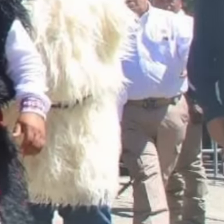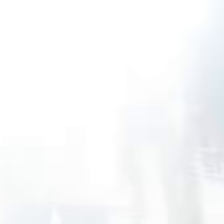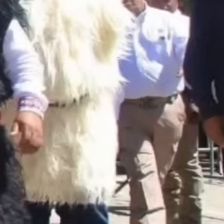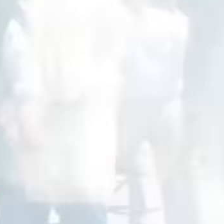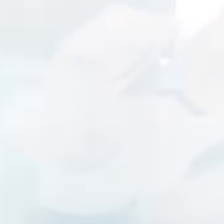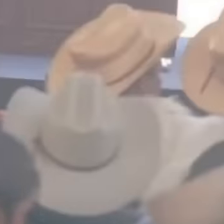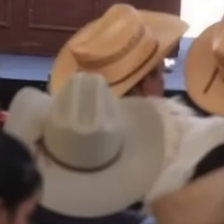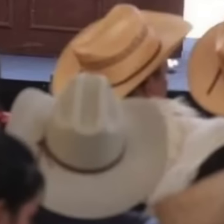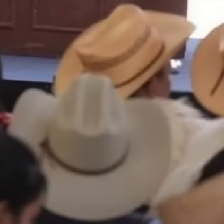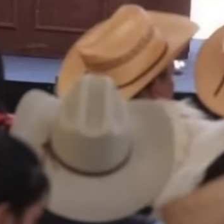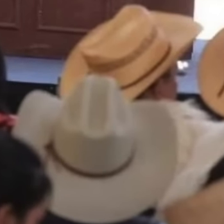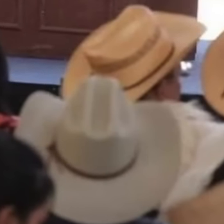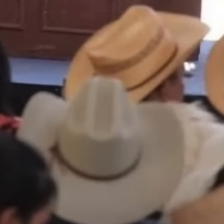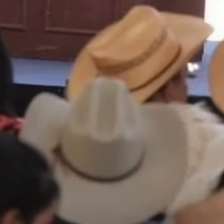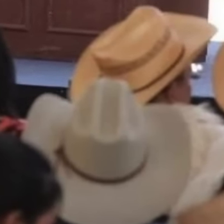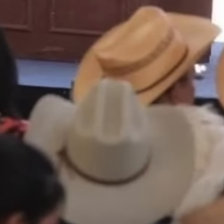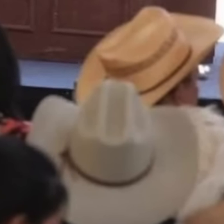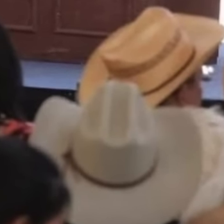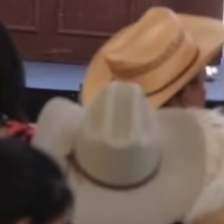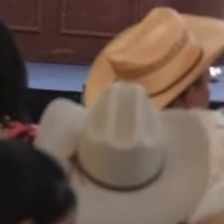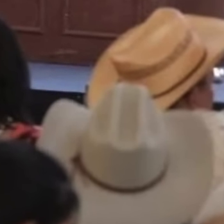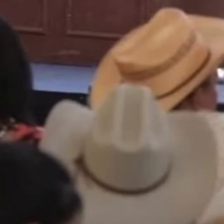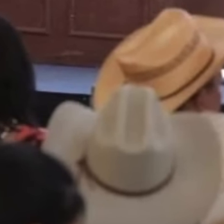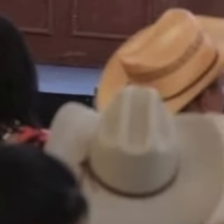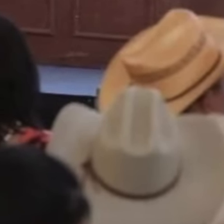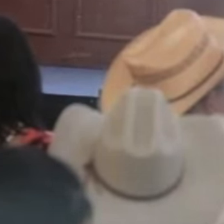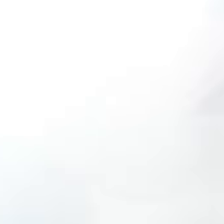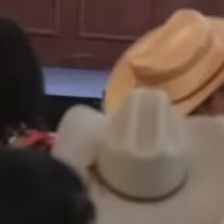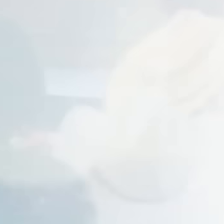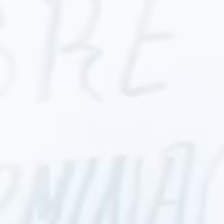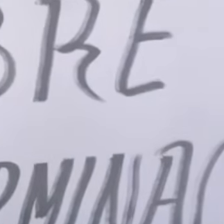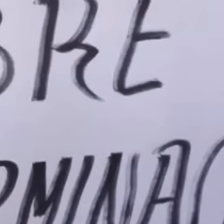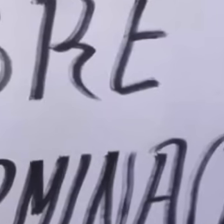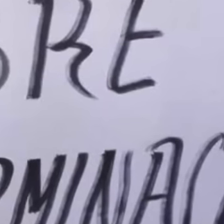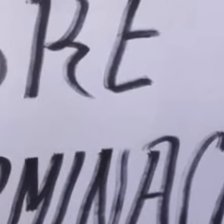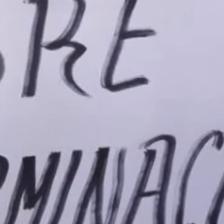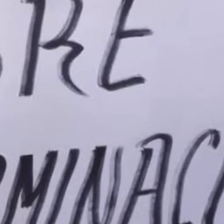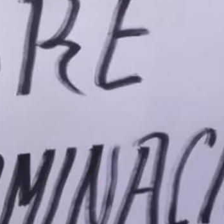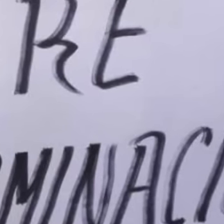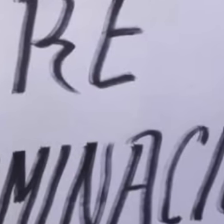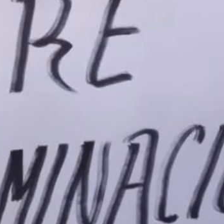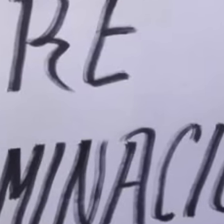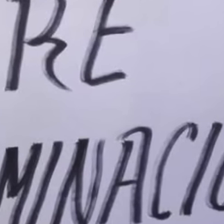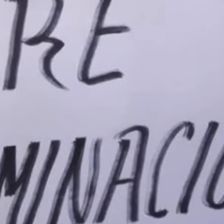pueblos indígenas como sujetos de derecho público. Es decir, la omisión del Estado quedó exhibida y